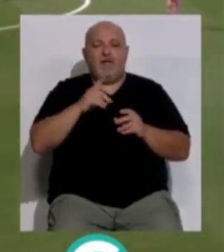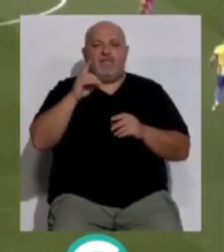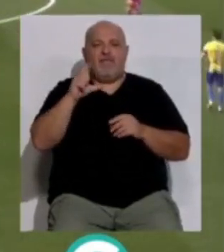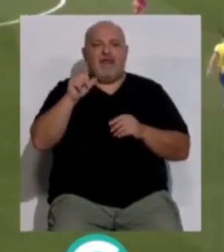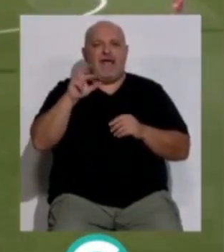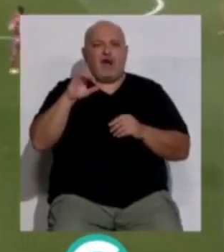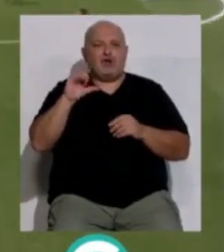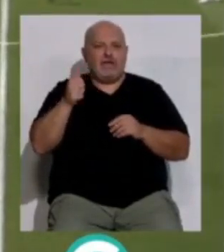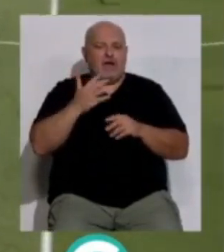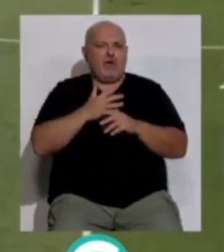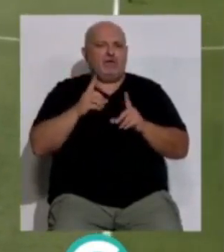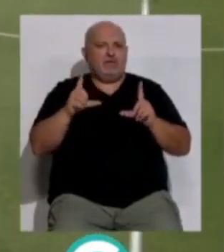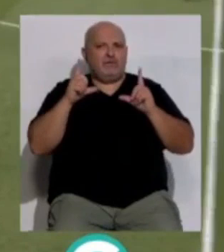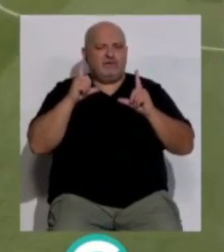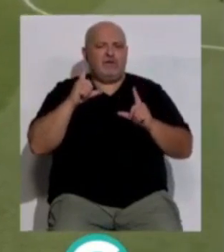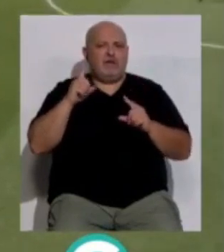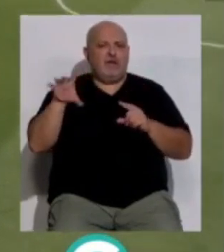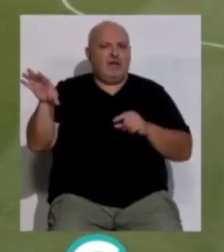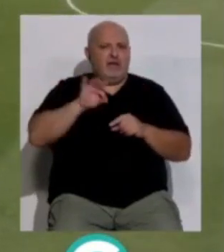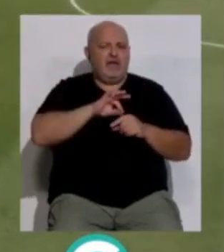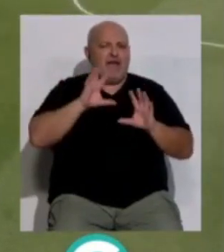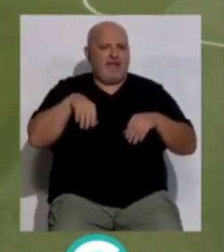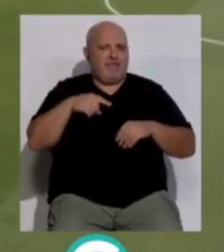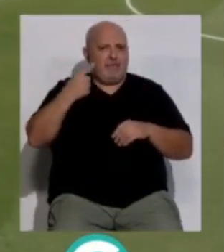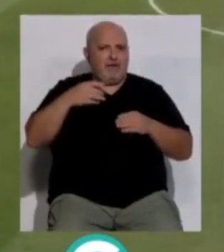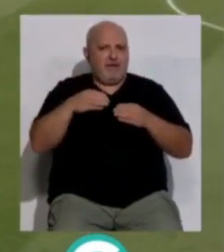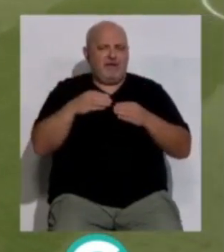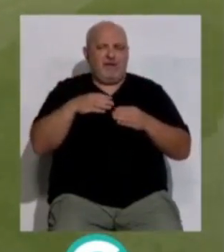futbolista que llegó a debutar con Sergio González en el civitas Metropolitano frente